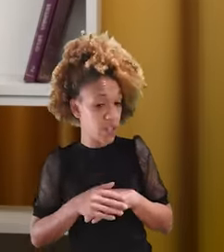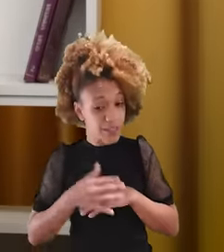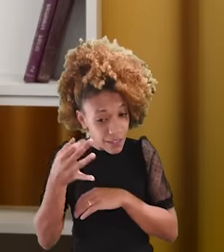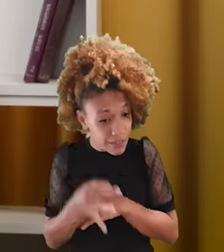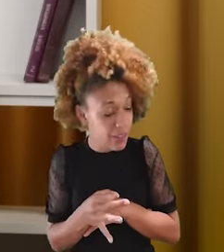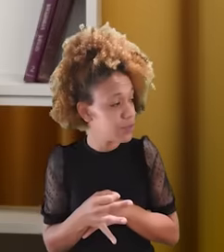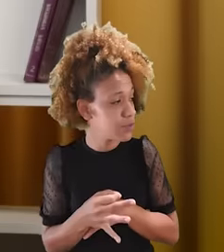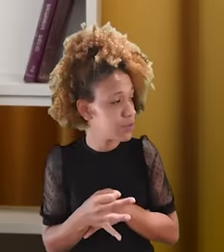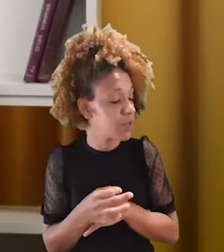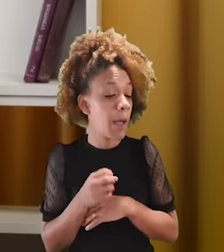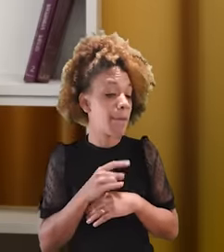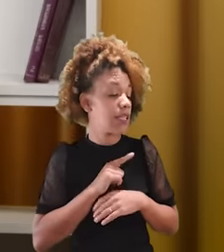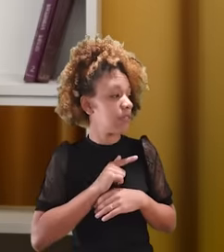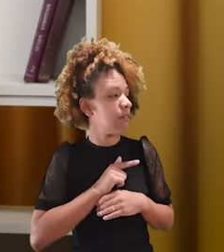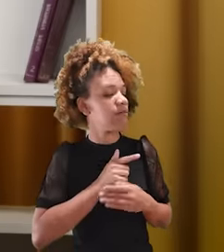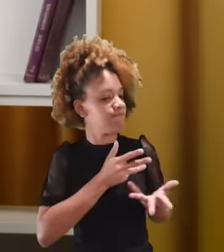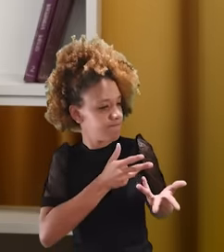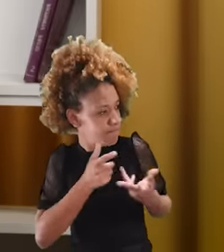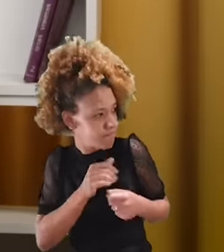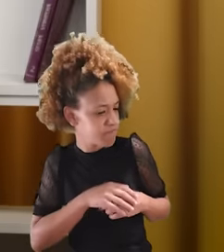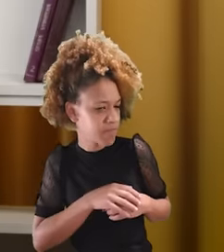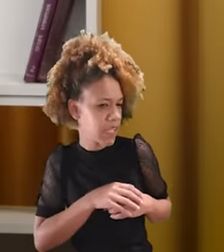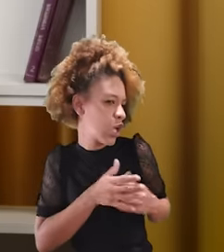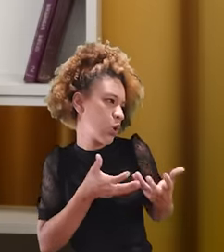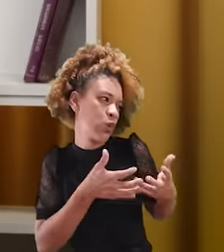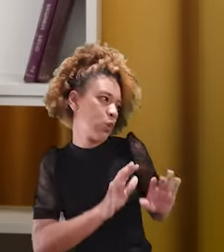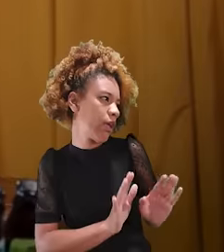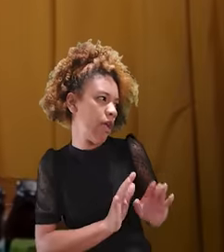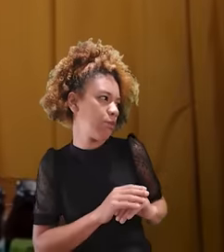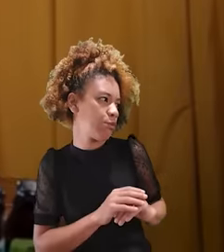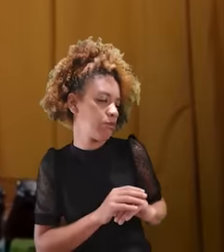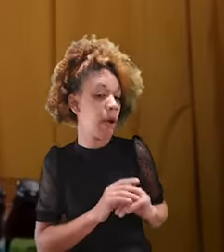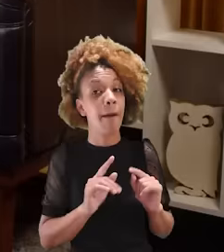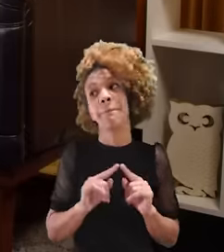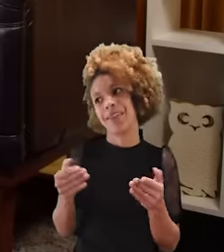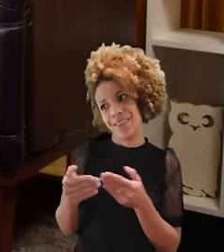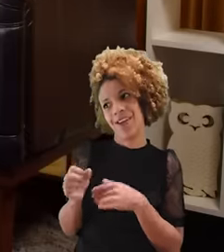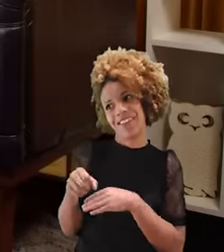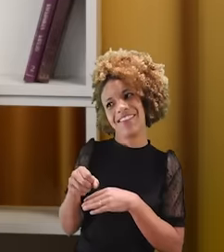ficasse pegando a sua polêmica uhum não quero eu quero agora é tarde agora é tarde agora a gente